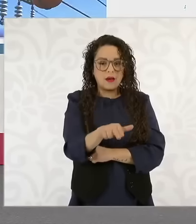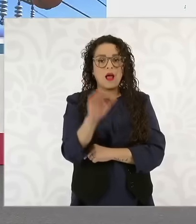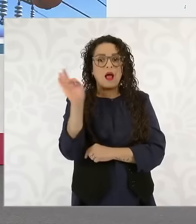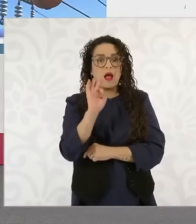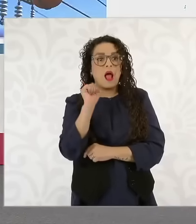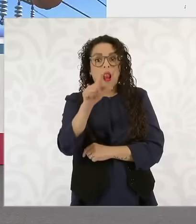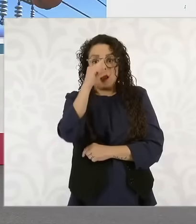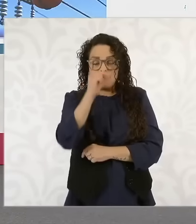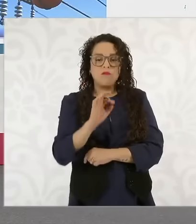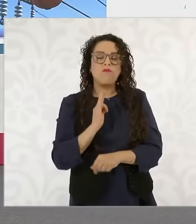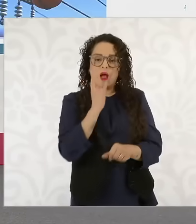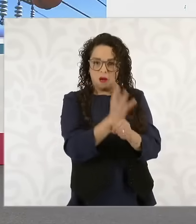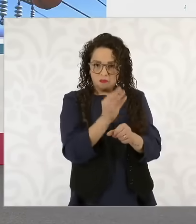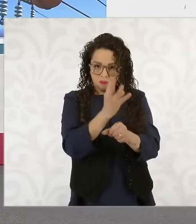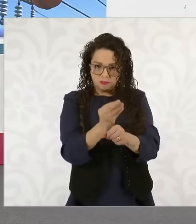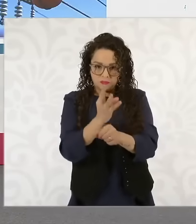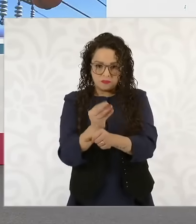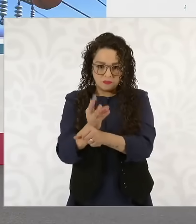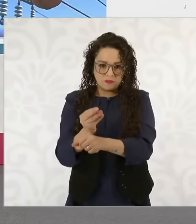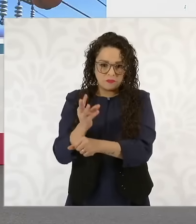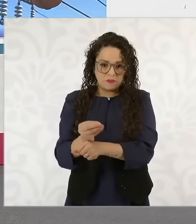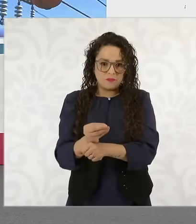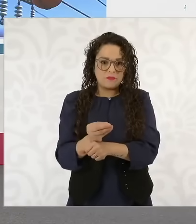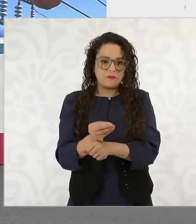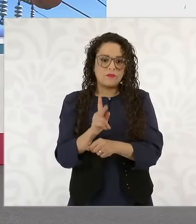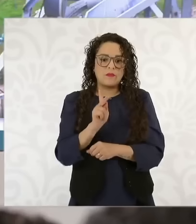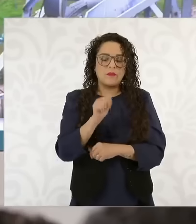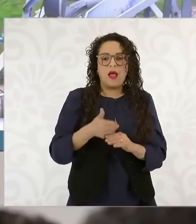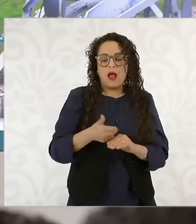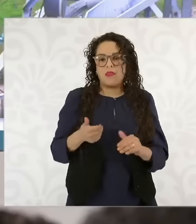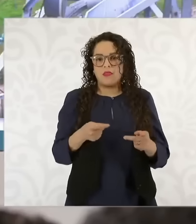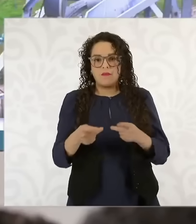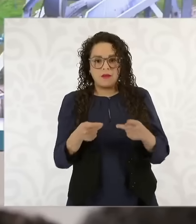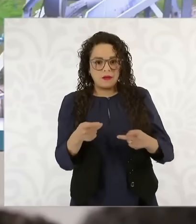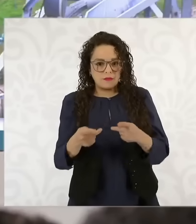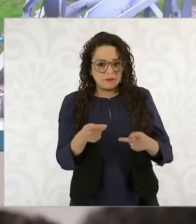falla de manera remota, eh planeándola y llegando de una manera más certera para la atensión.